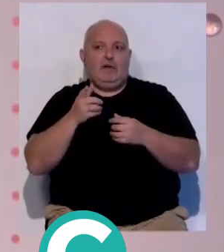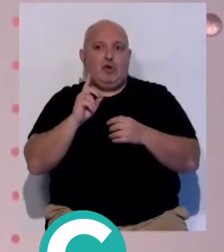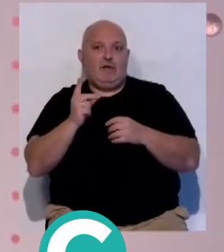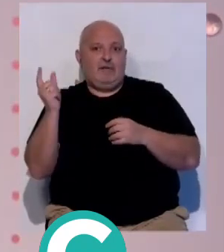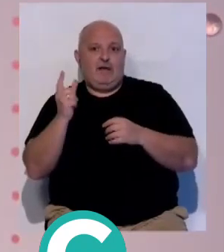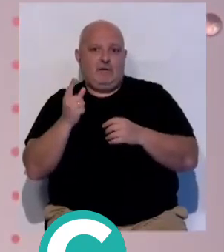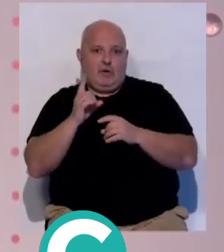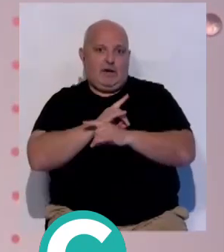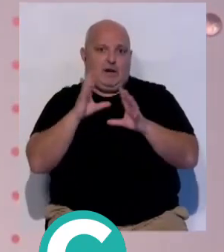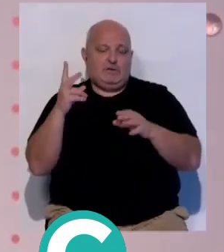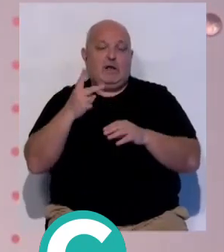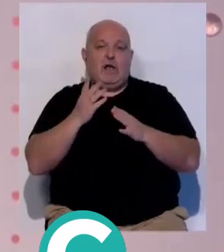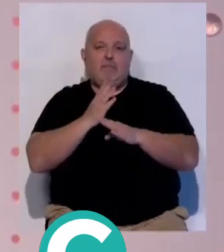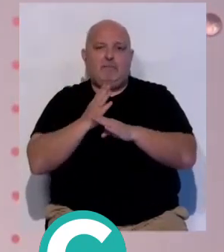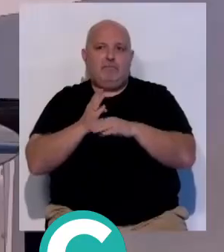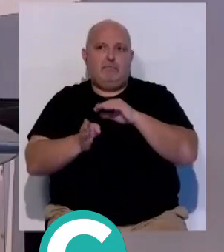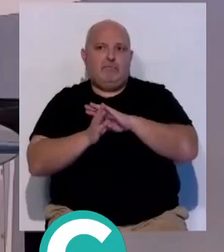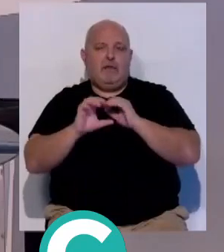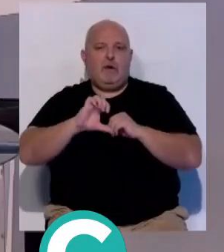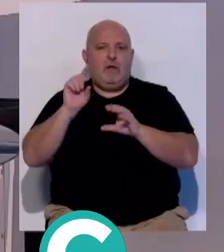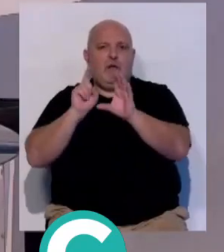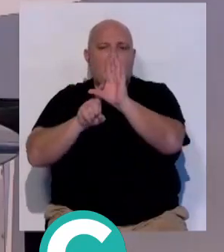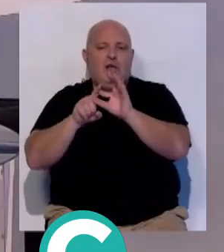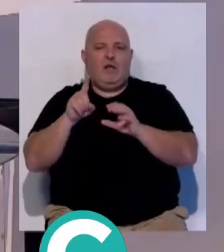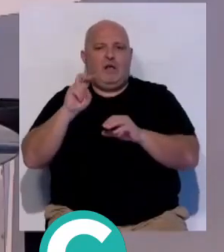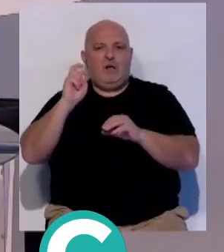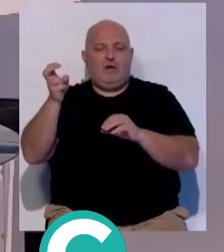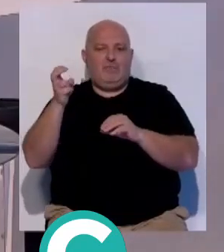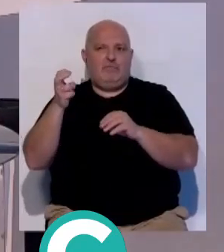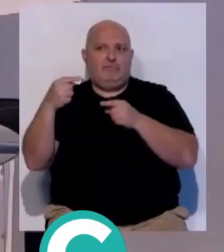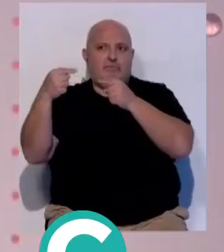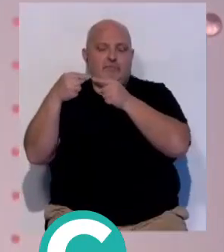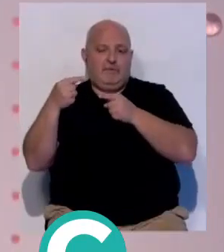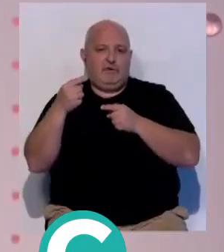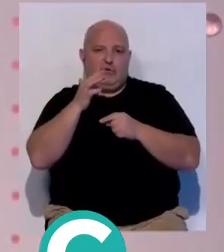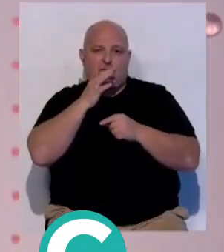todavía permanece en la competición europea ante el coco de la competición que es el Manchester